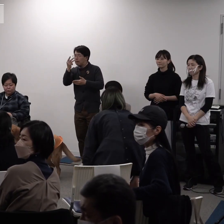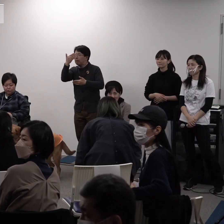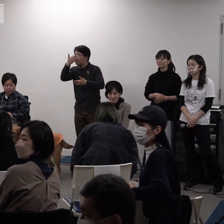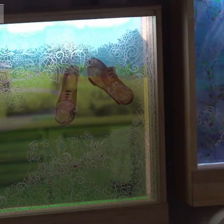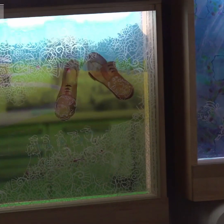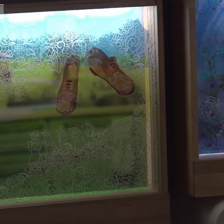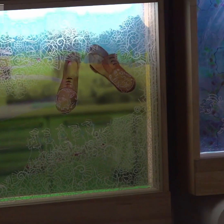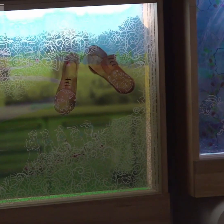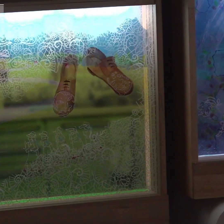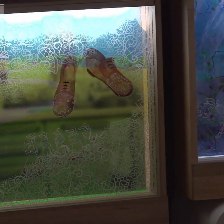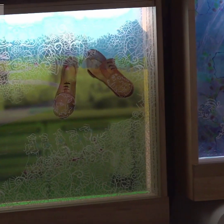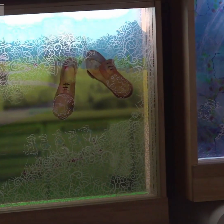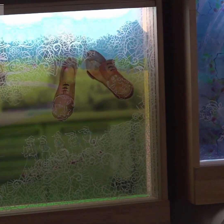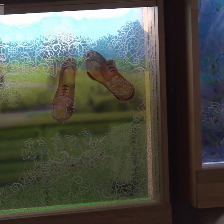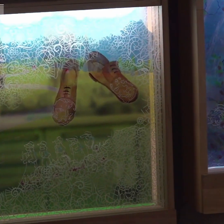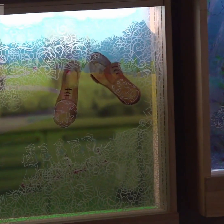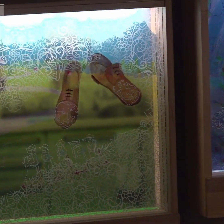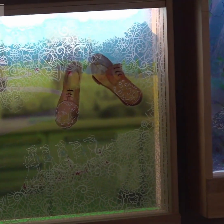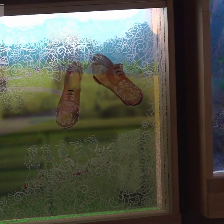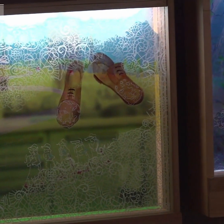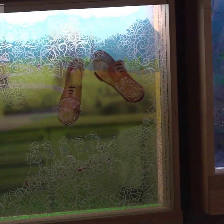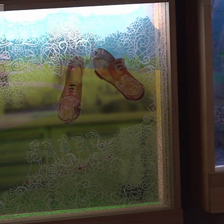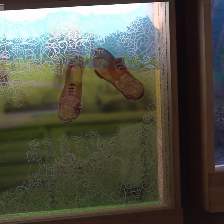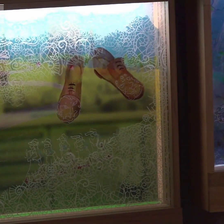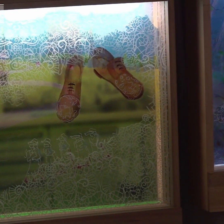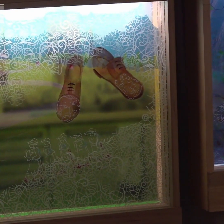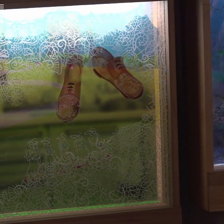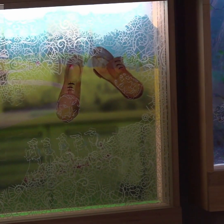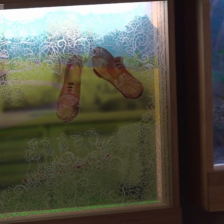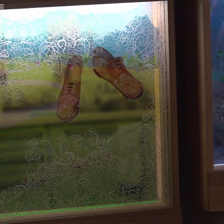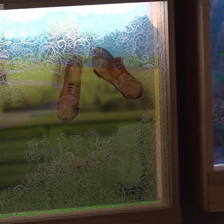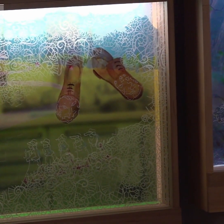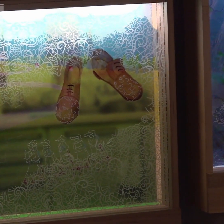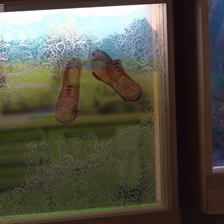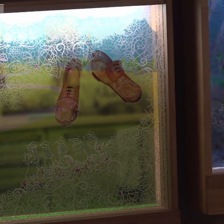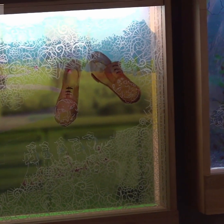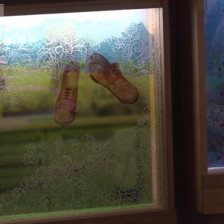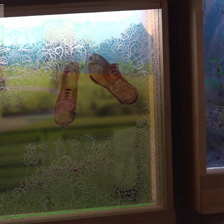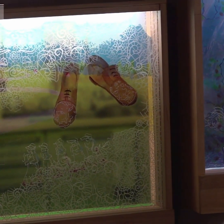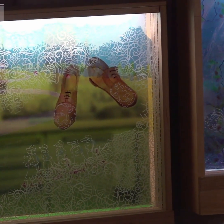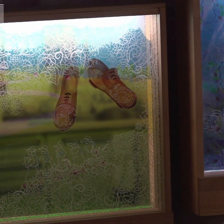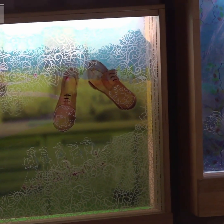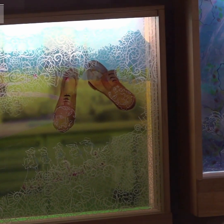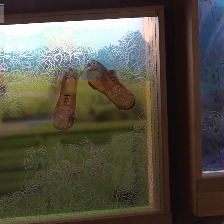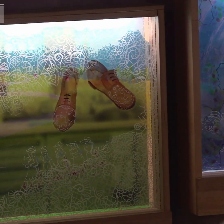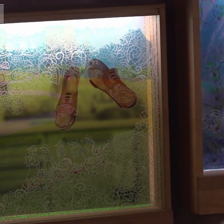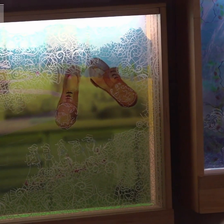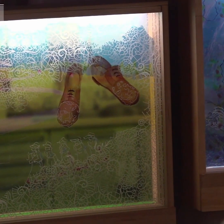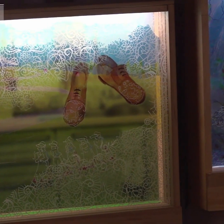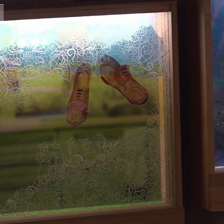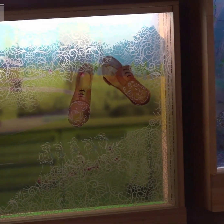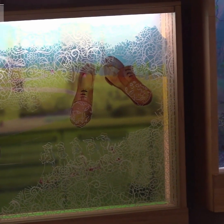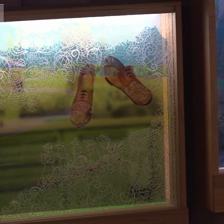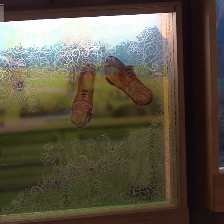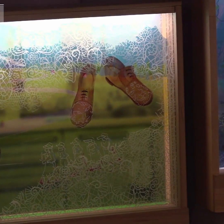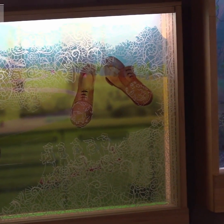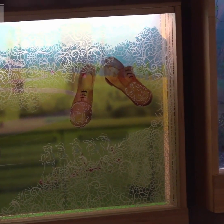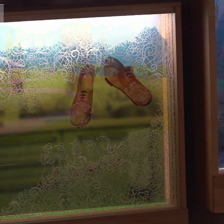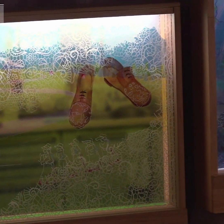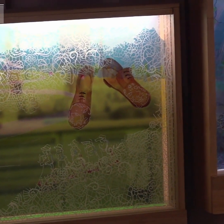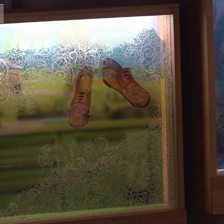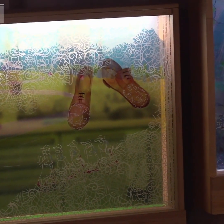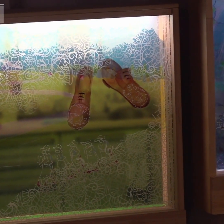暗くしていただいて電気つけていただいて ちょっと見ていただければ私の目の前はこんな感じです